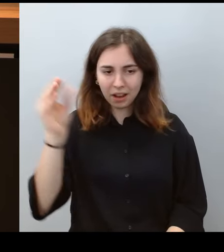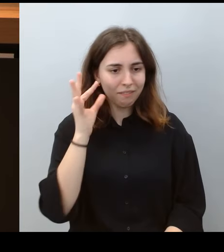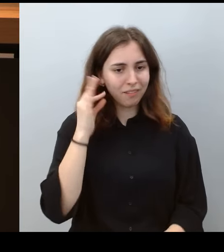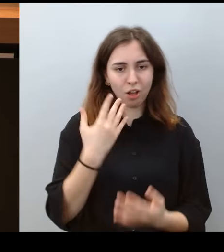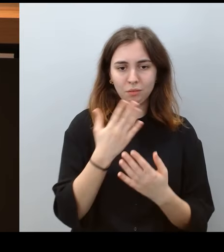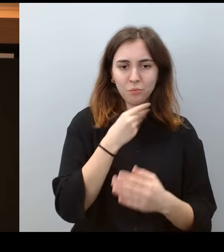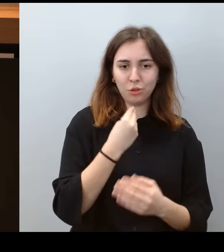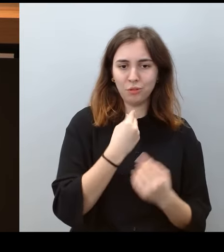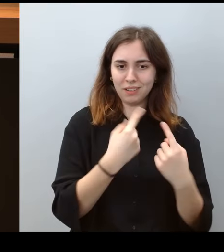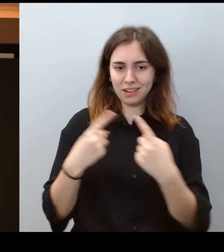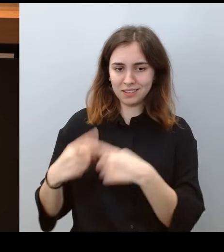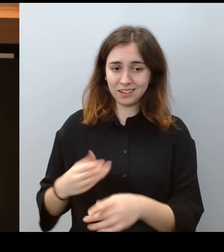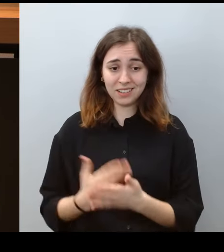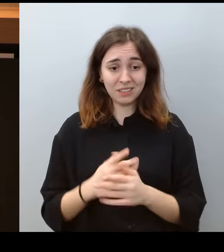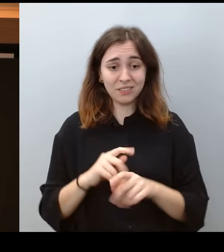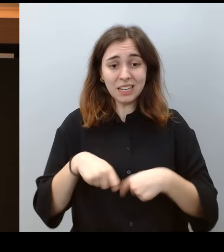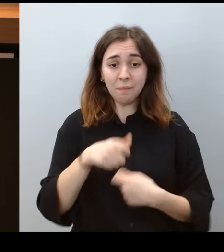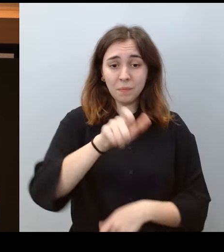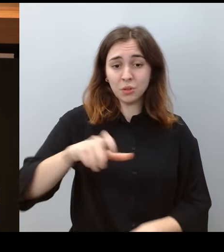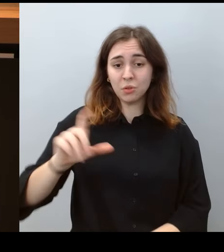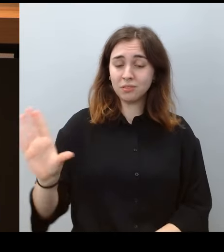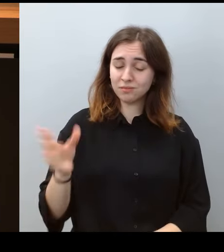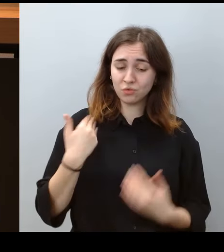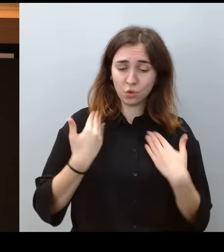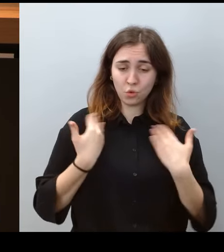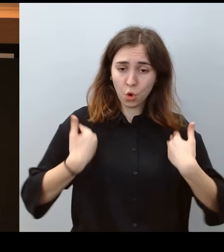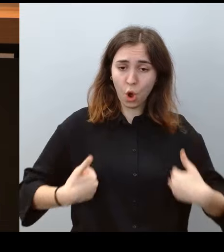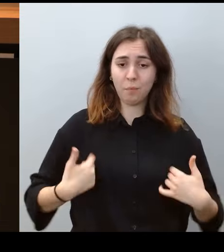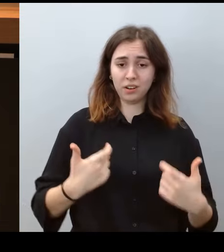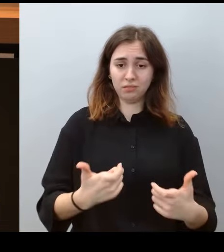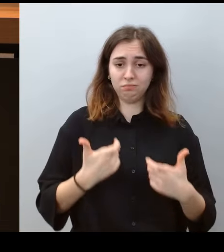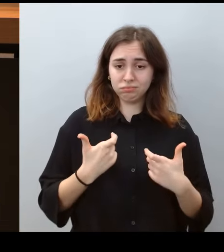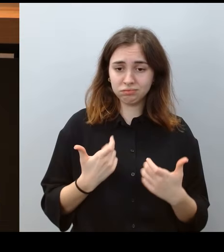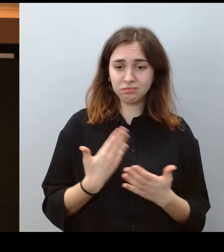Einschränkungen und Rollstuhlfahrende. Und da haben wir ein noch größeres Problem,